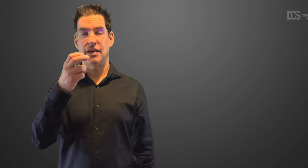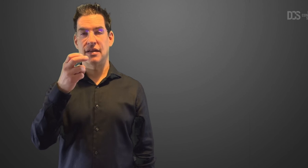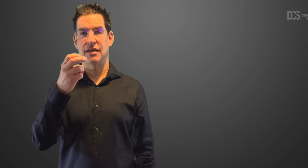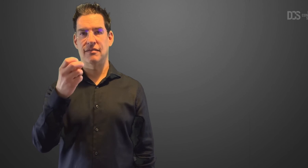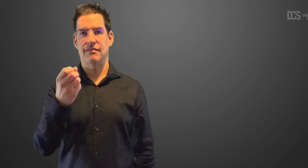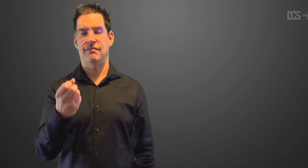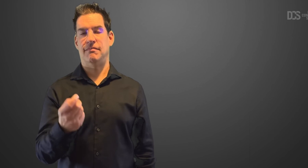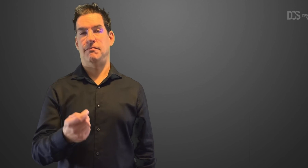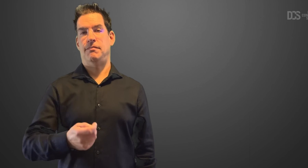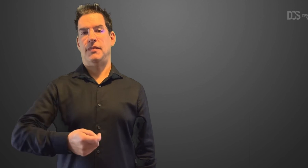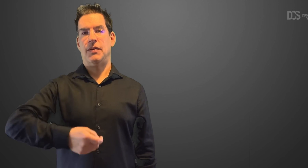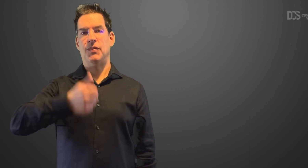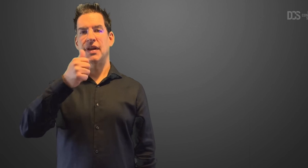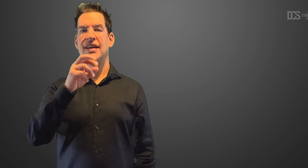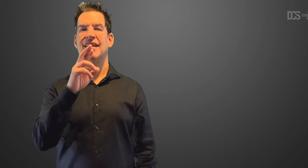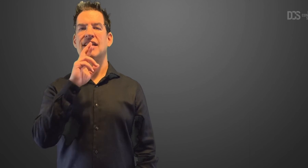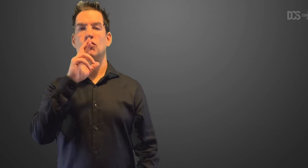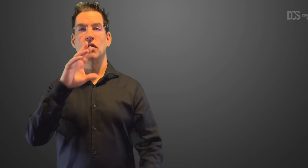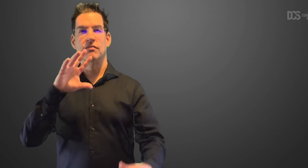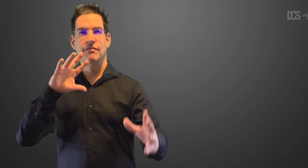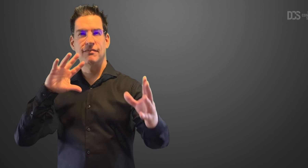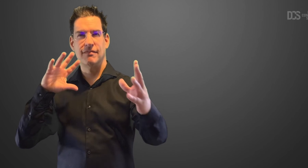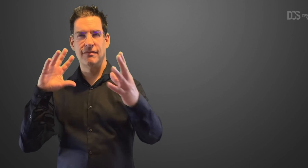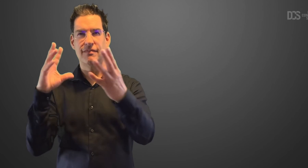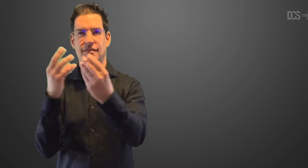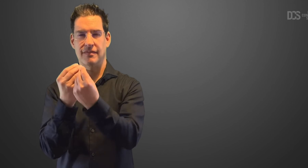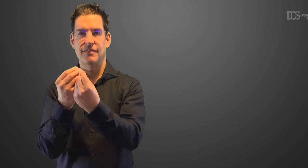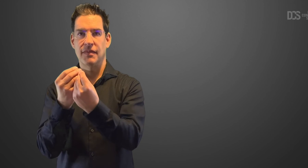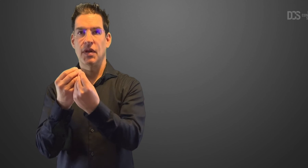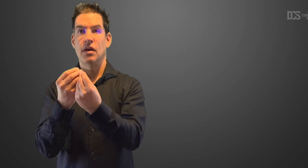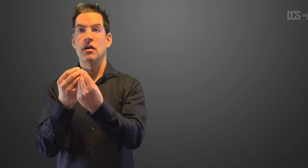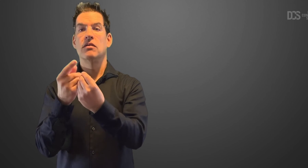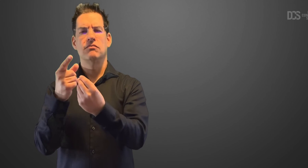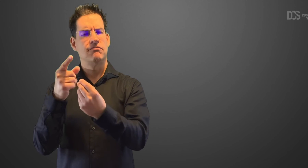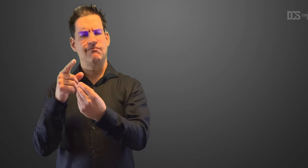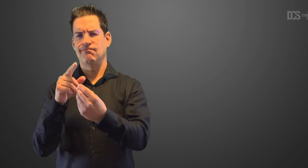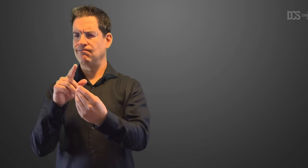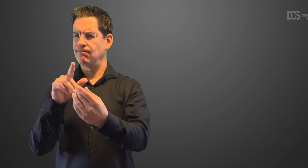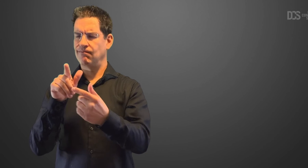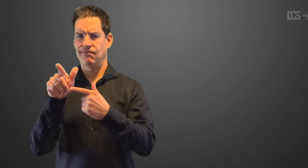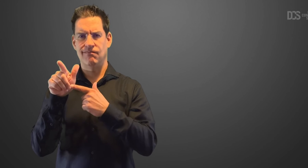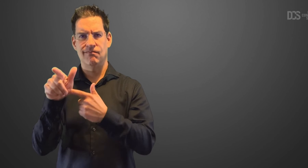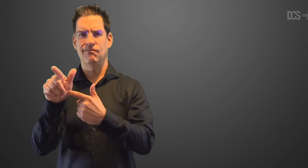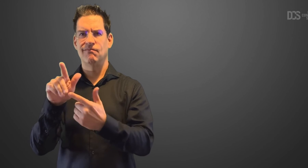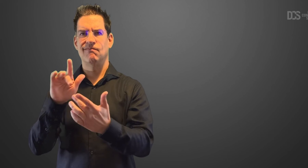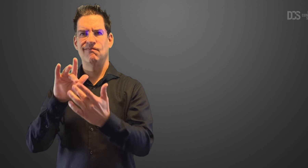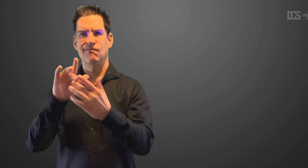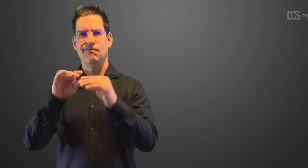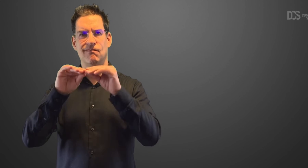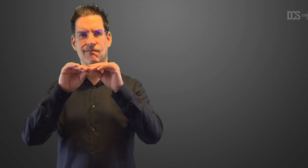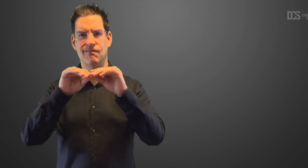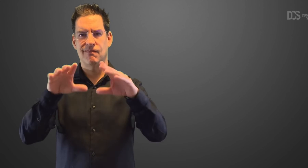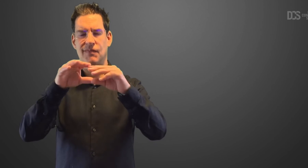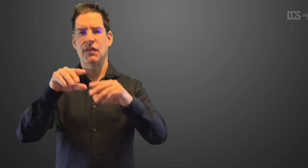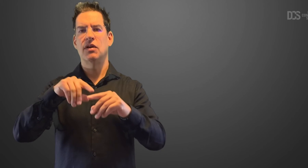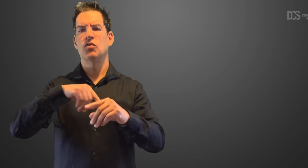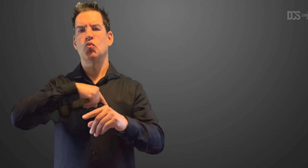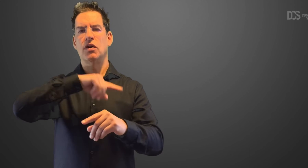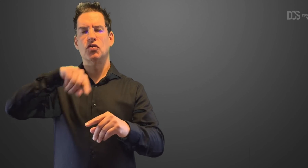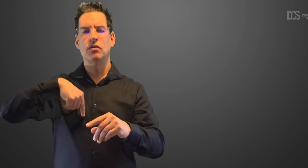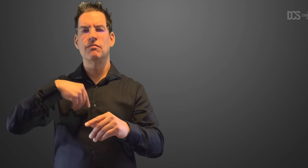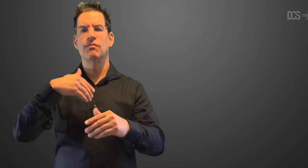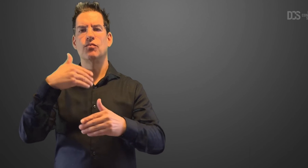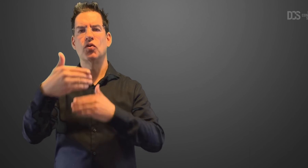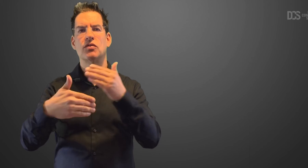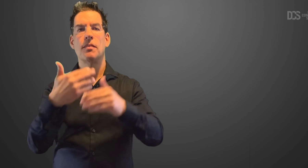Esta es la primera de las respuestas, y les mantendremos informados de nuestros progresos.